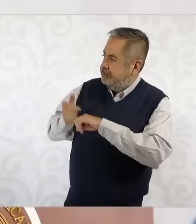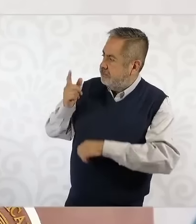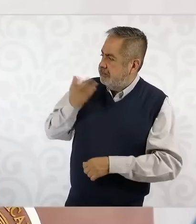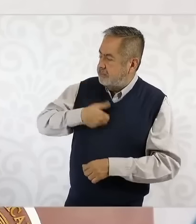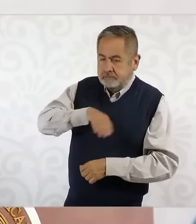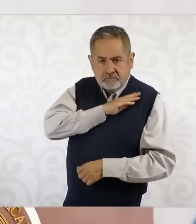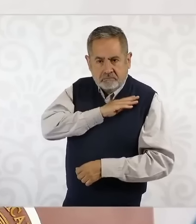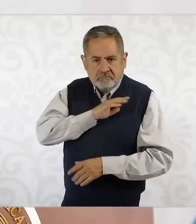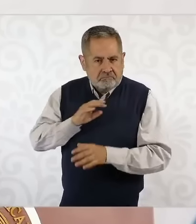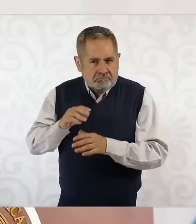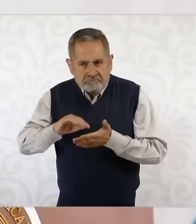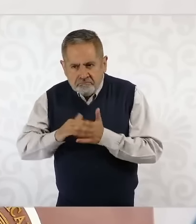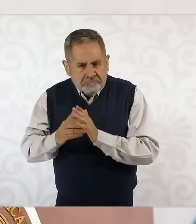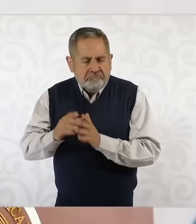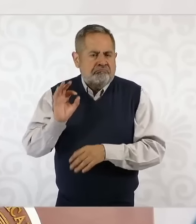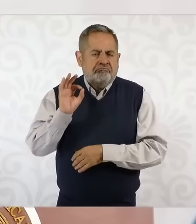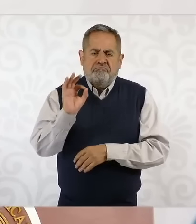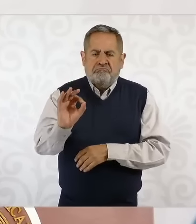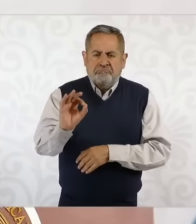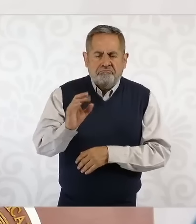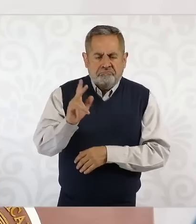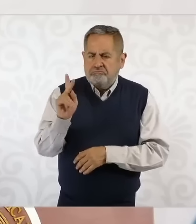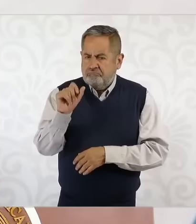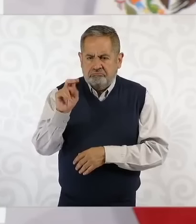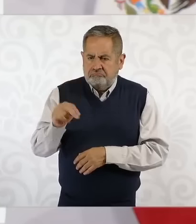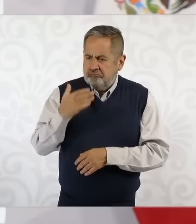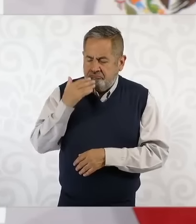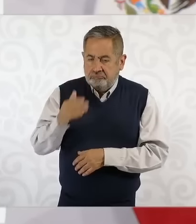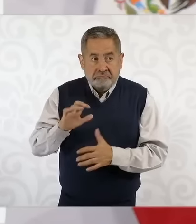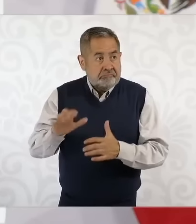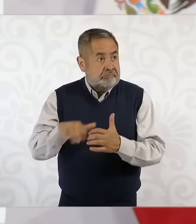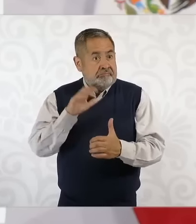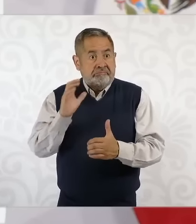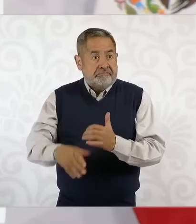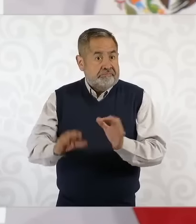está dando resultados. Si bien no es una tarea terminada, todos los días el gabinete de seguridad